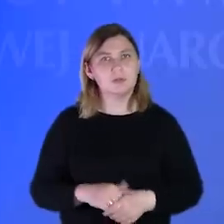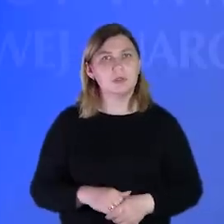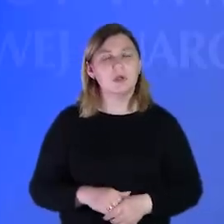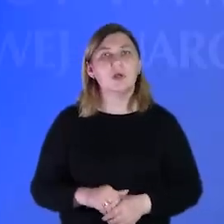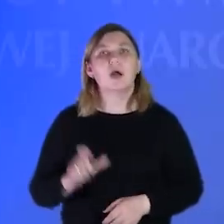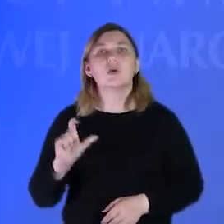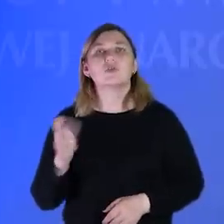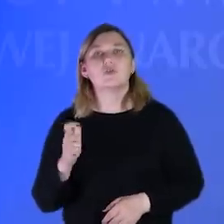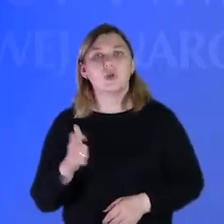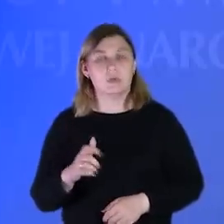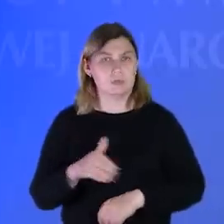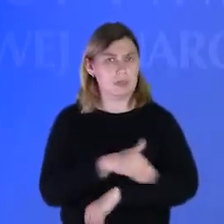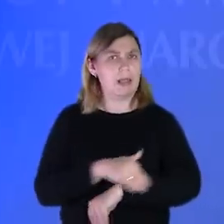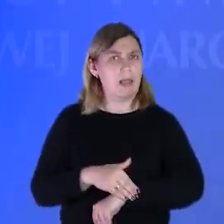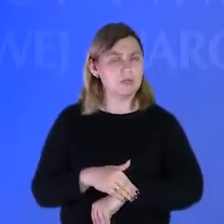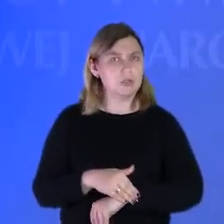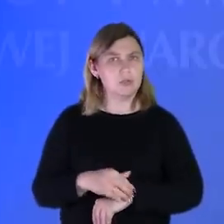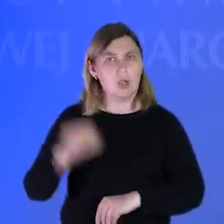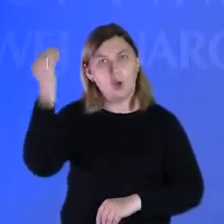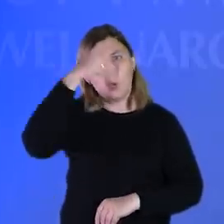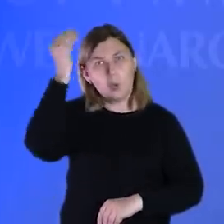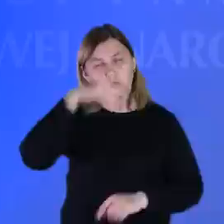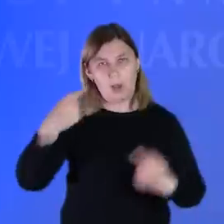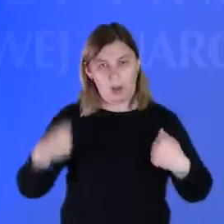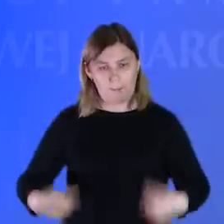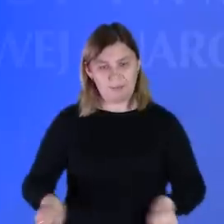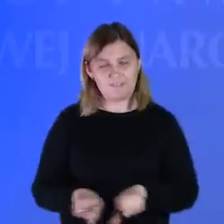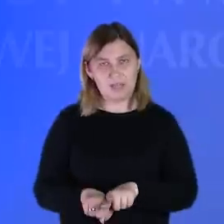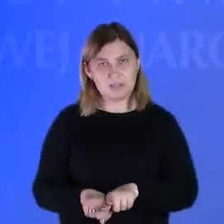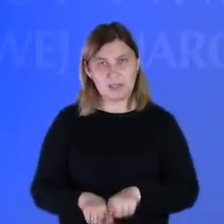Czego granica uczy obywatela każdego